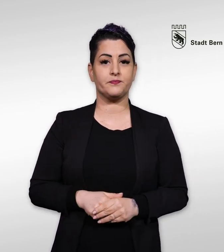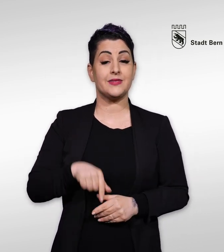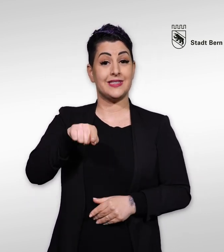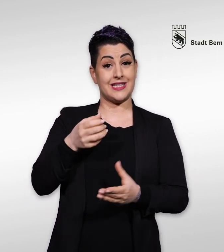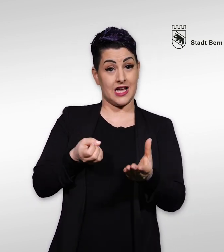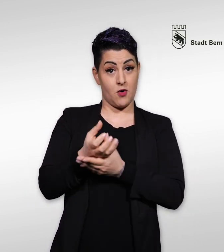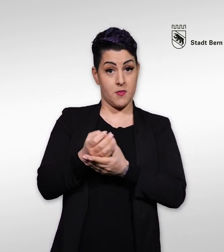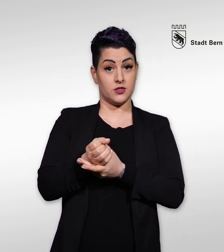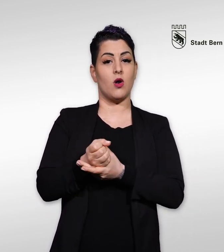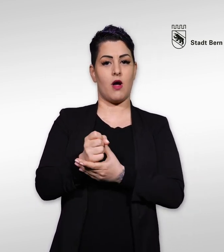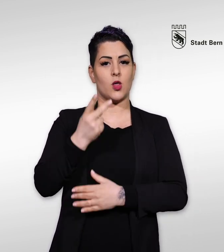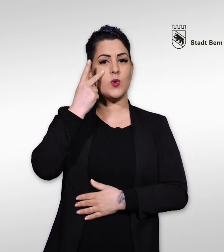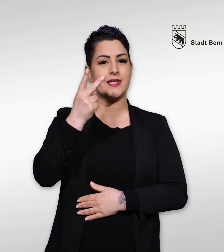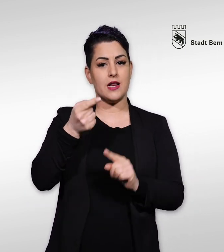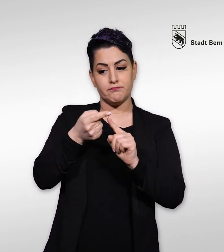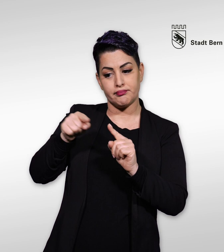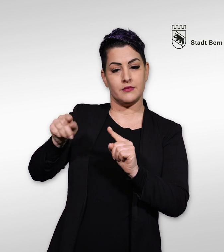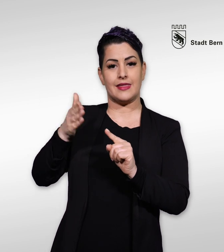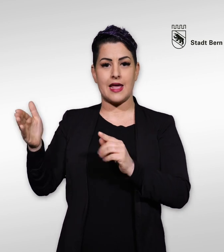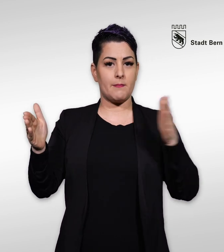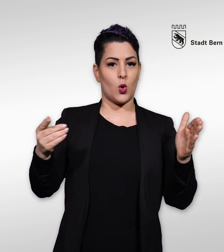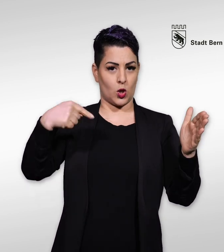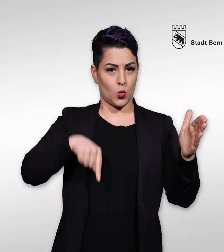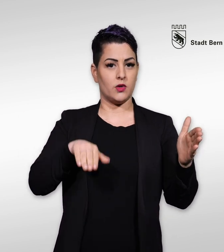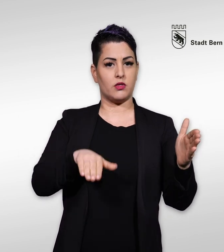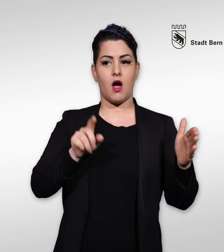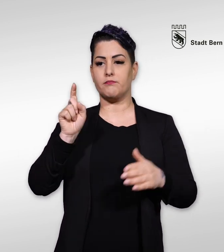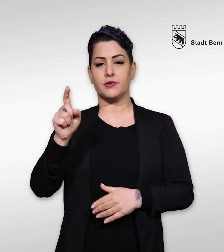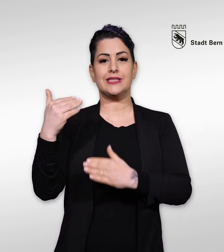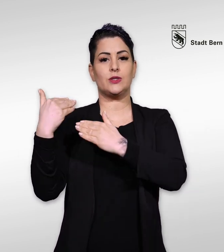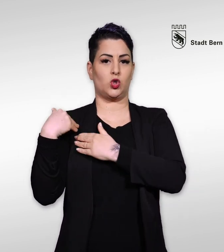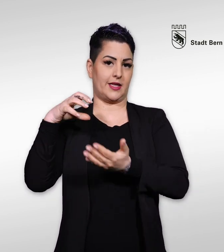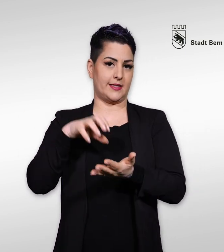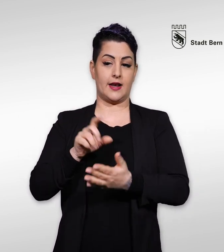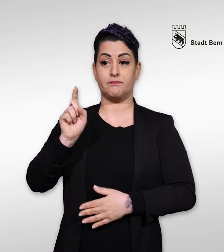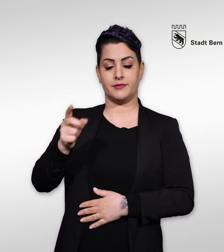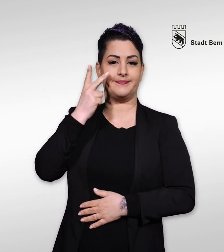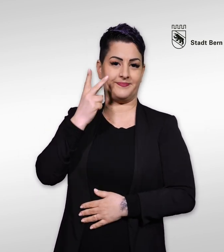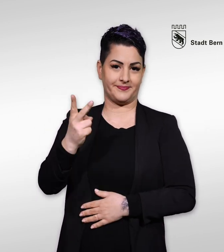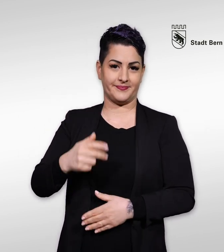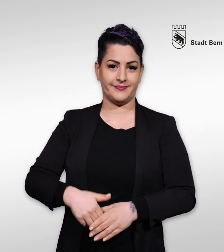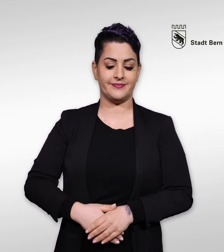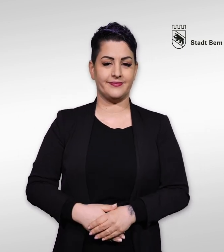Sie finden diese Informationen in der Box «Zuständige Stelle» neben oder unter diesen Videos.